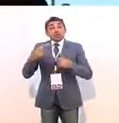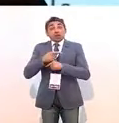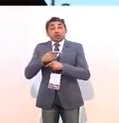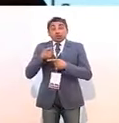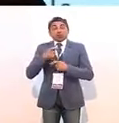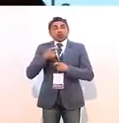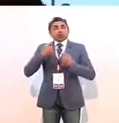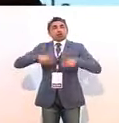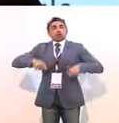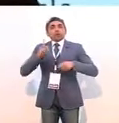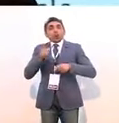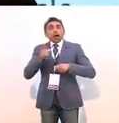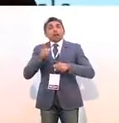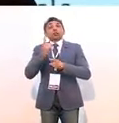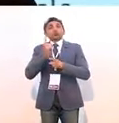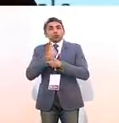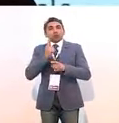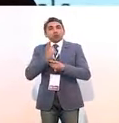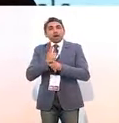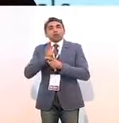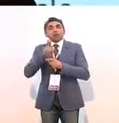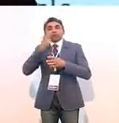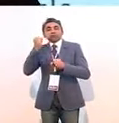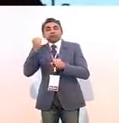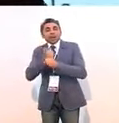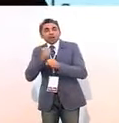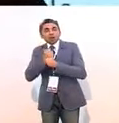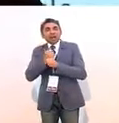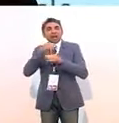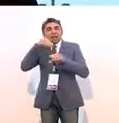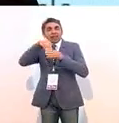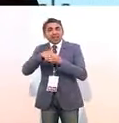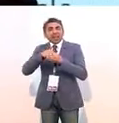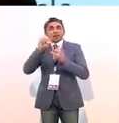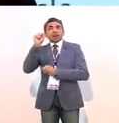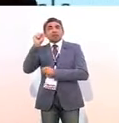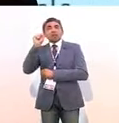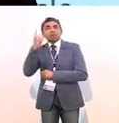è quella di far lavorare tanto le realtà dei beni culturali, come bene sa Dario, visto